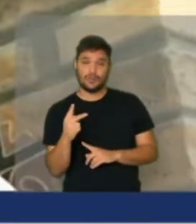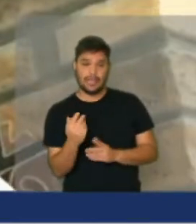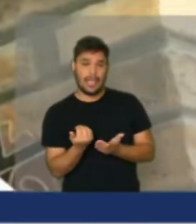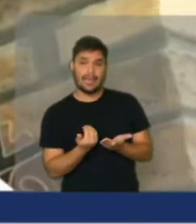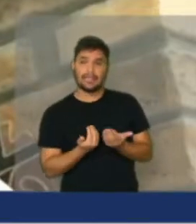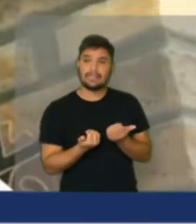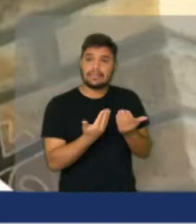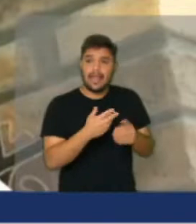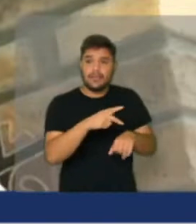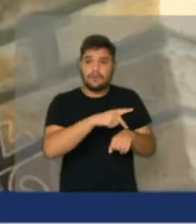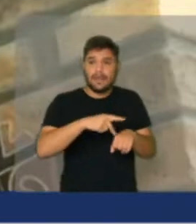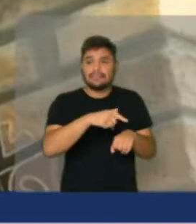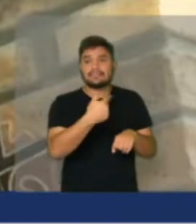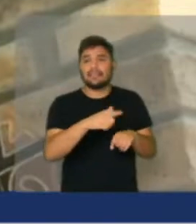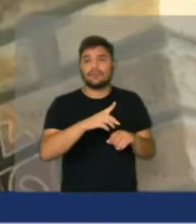FISCAL. OS PARAÍSOS FISCAIS E AS OFFSHORE TAMBÉM SERVEM